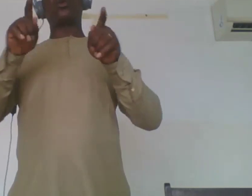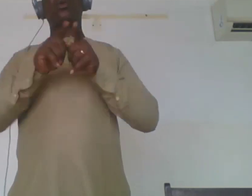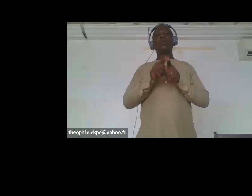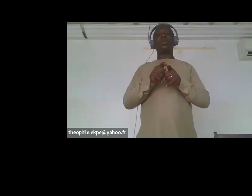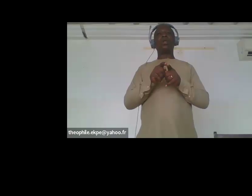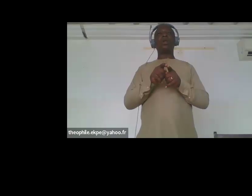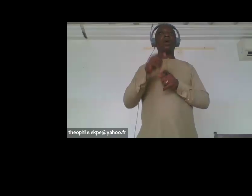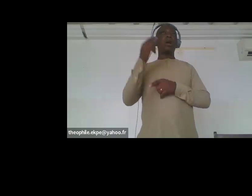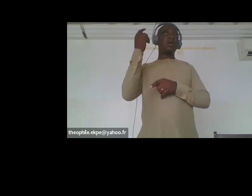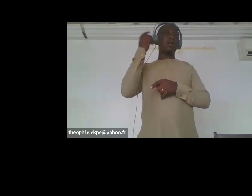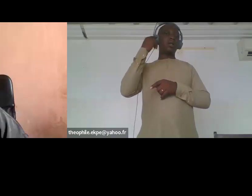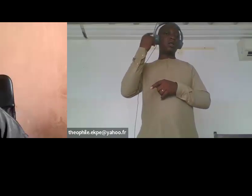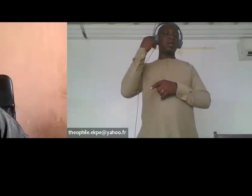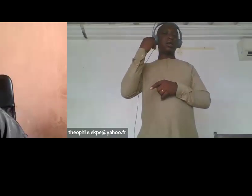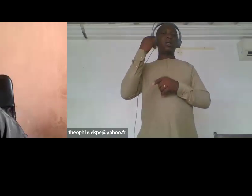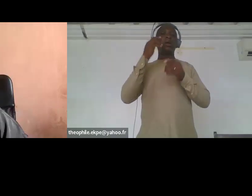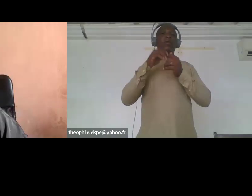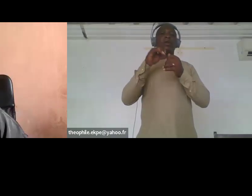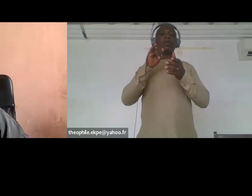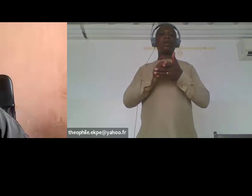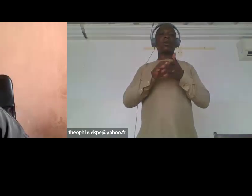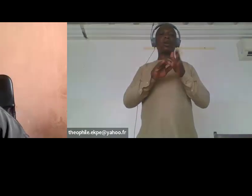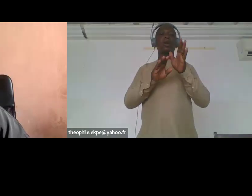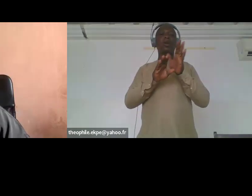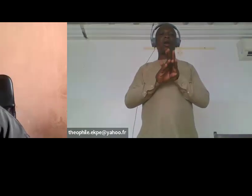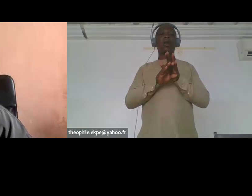donc ta perspective et ton mot de conclusion tu